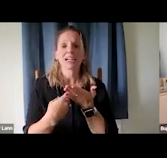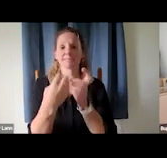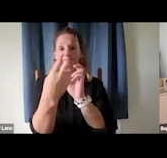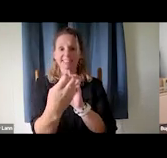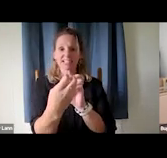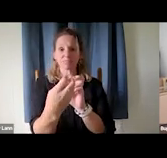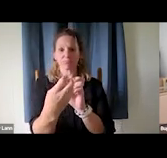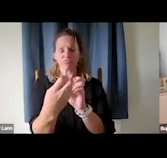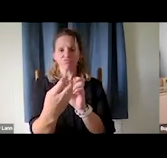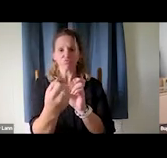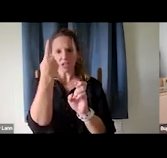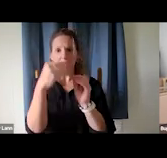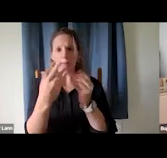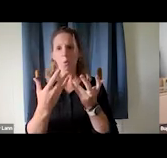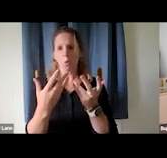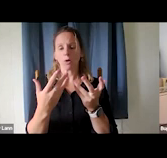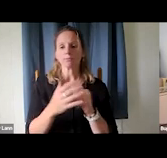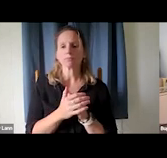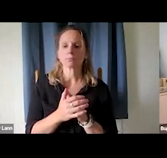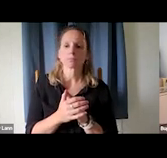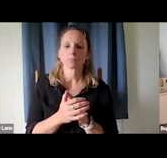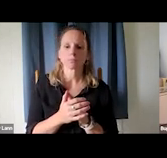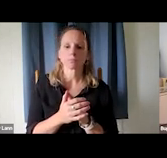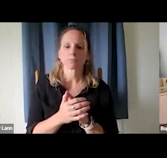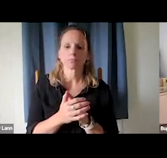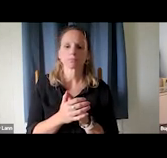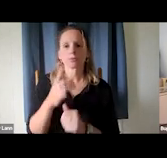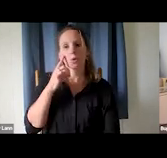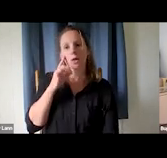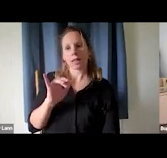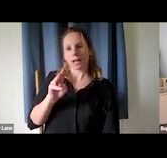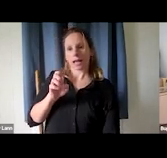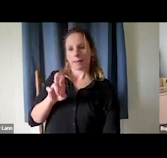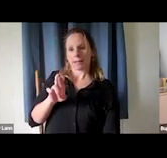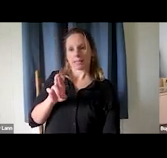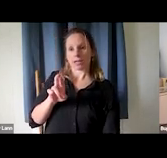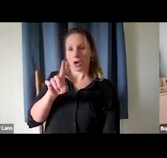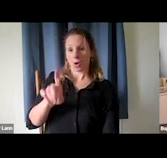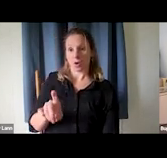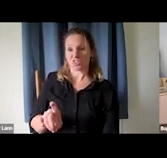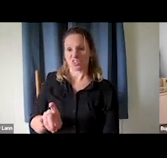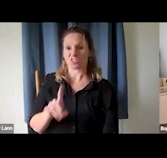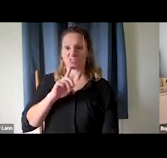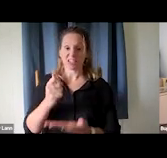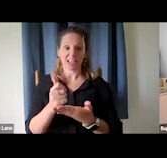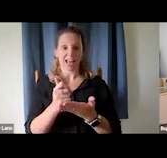realmente pueden obtener respuestas más exhaustivas. Por lo tanto creo que el MSR y las preguntas del MSR pueden ser realmente útiles como punto de partida,